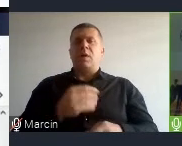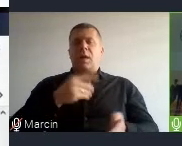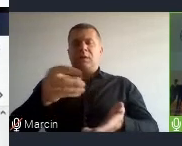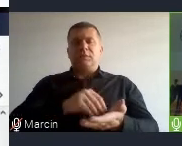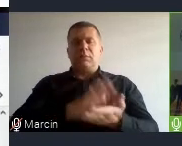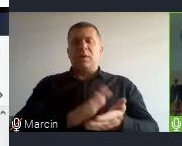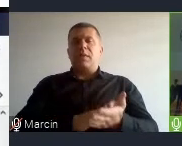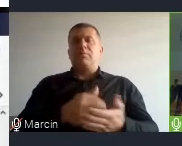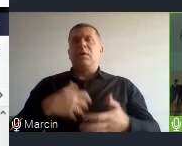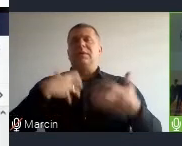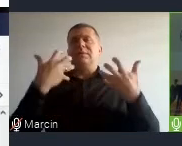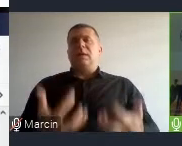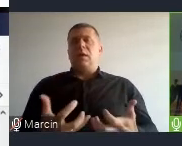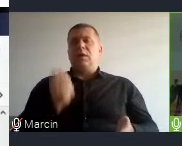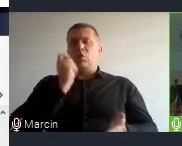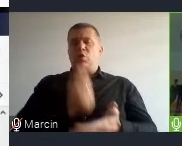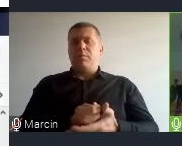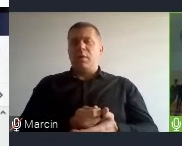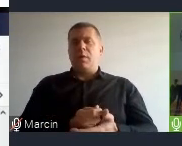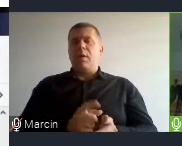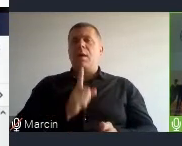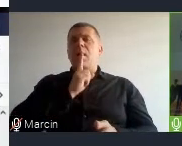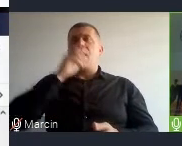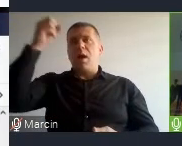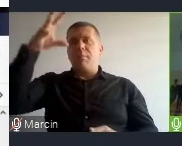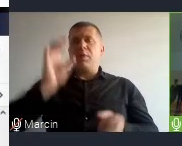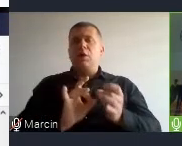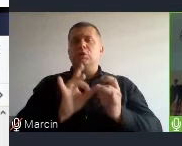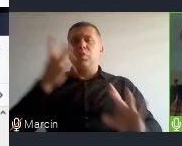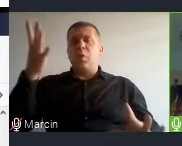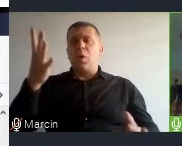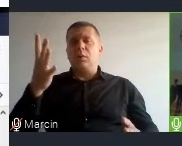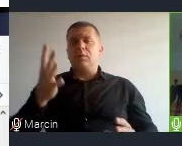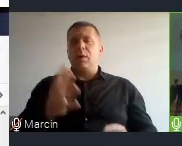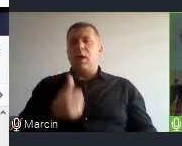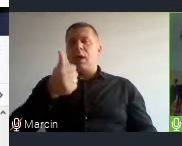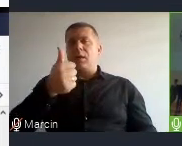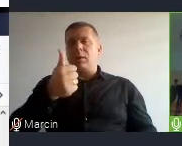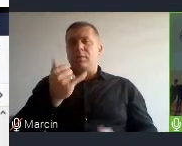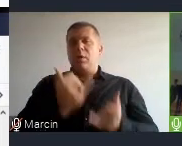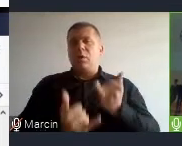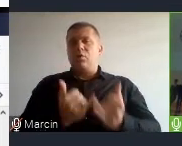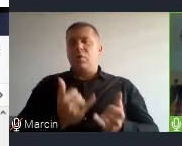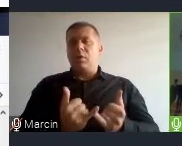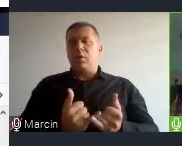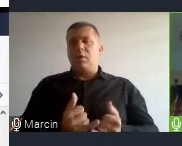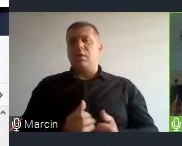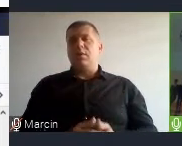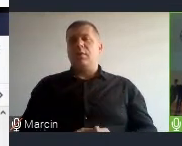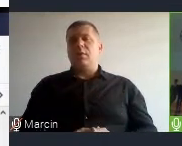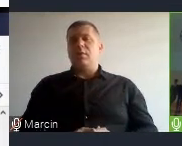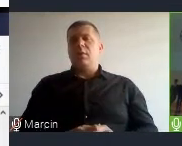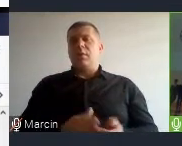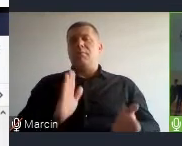że chcecie zakupić lampę – złotą na jednej nodze, marki określonej.